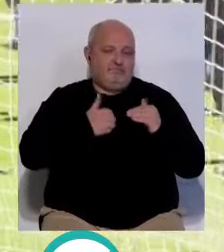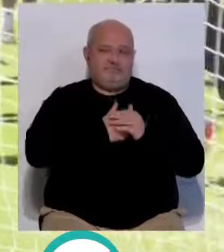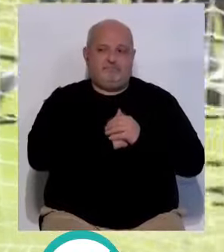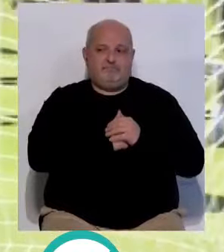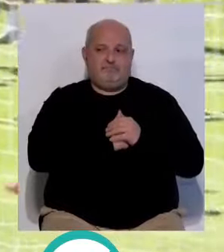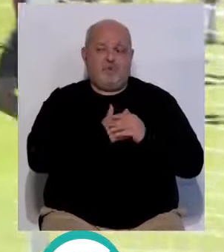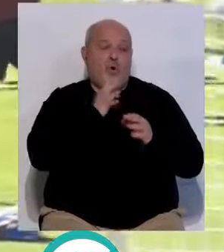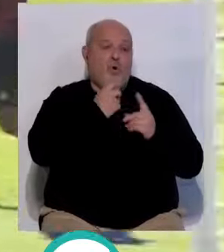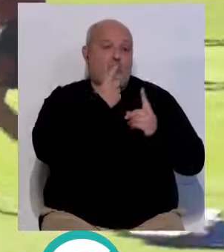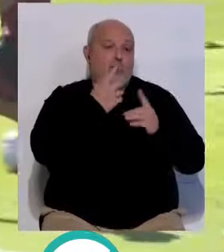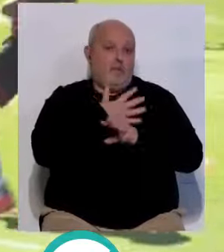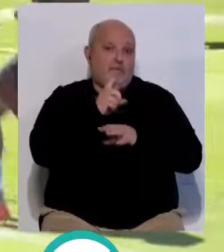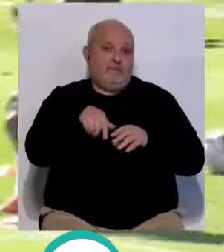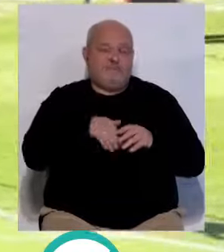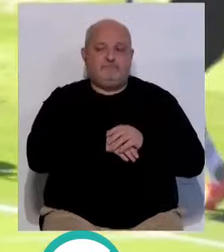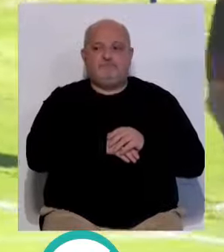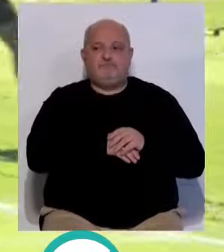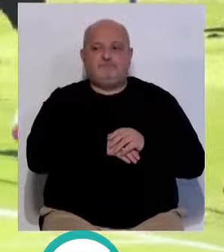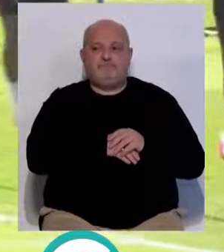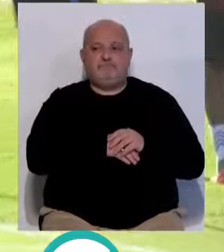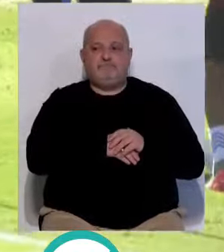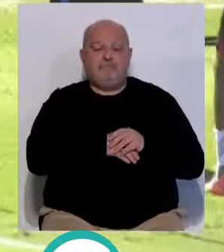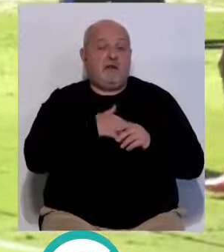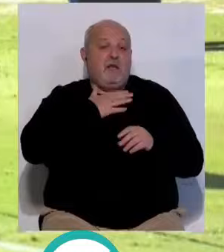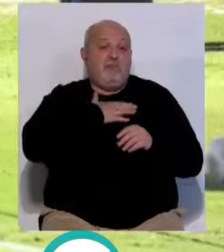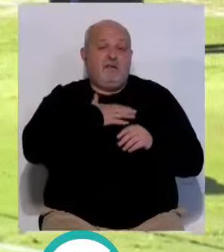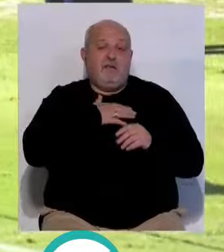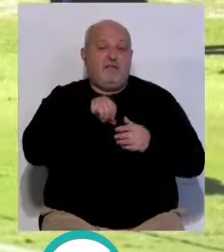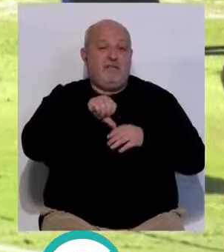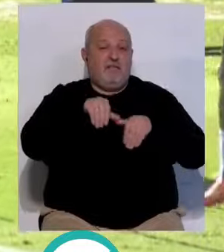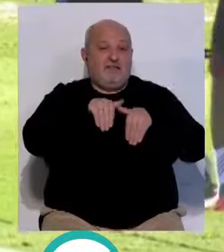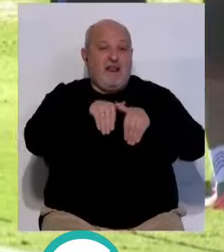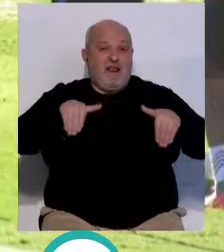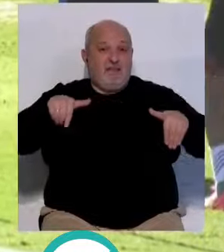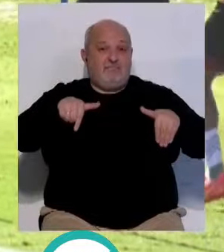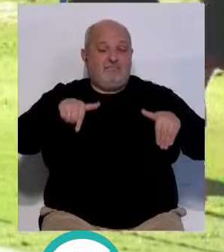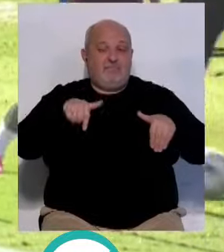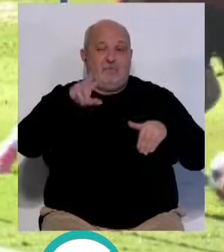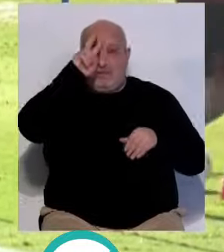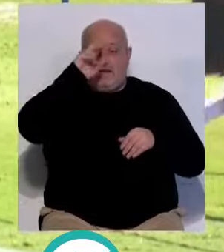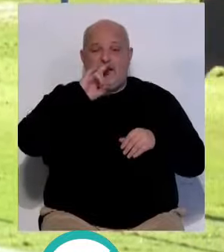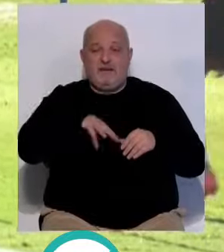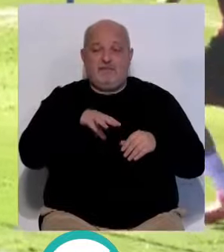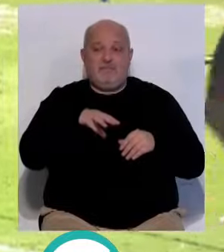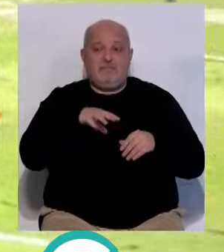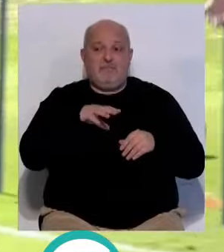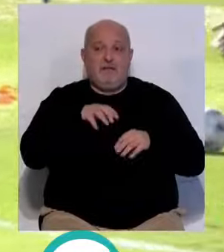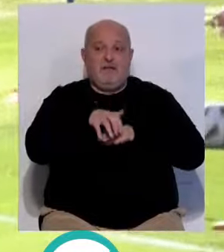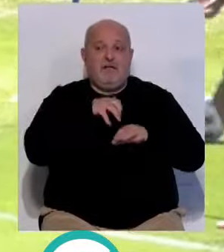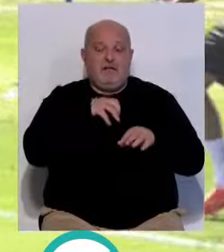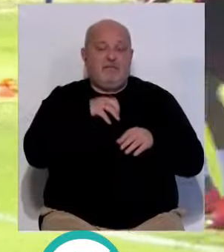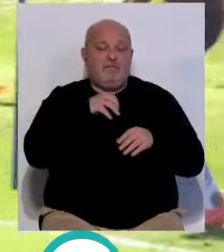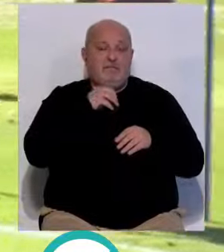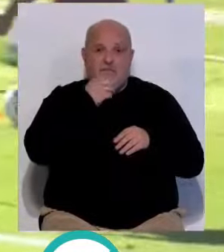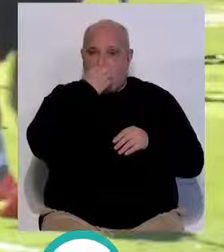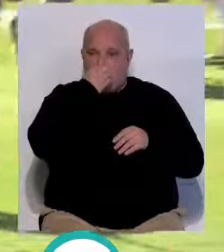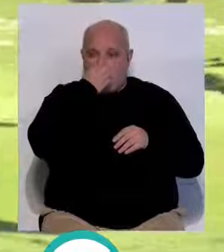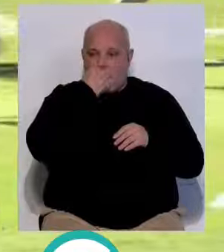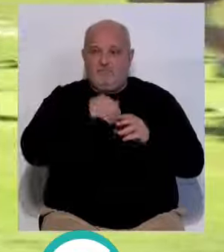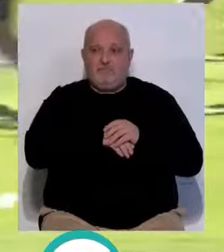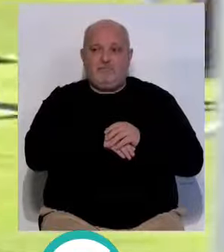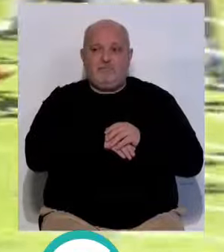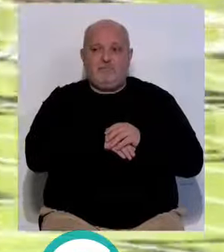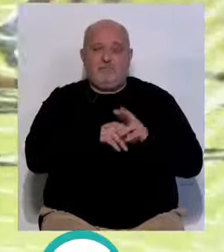a otros jugadores a mí de los centrales además que me preocupa que la mayoría el tema de la velocidad